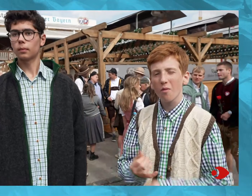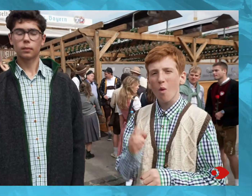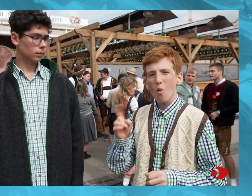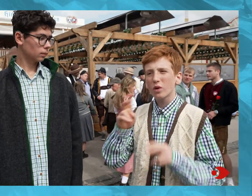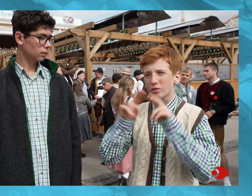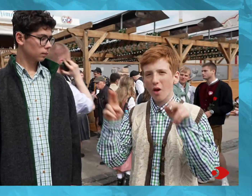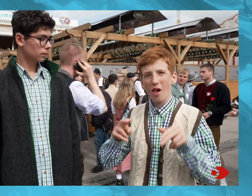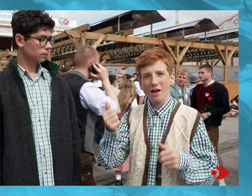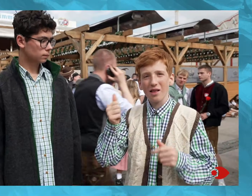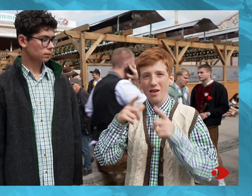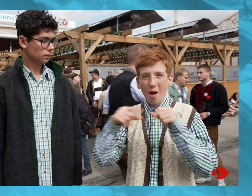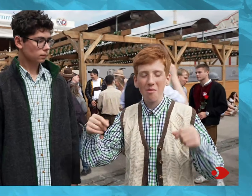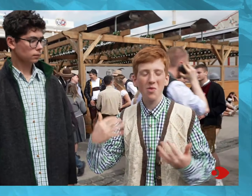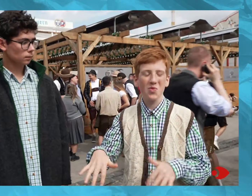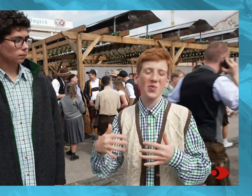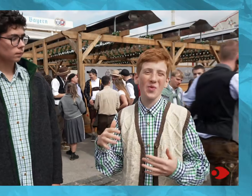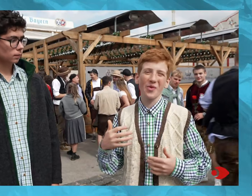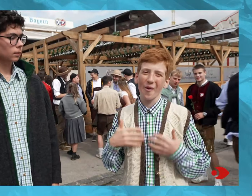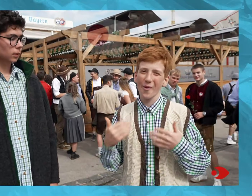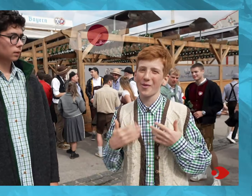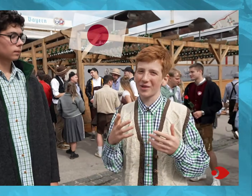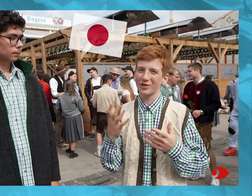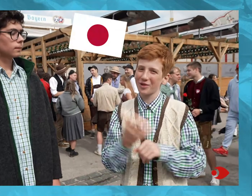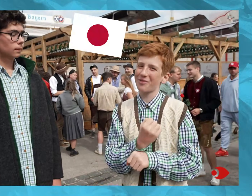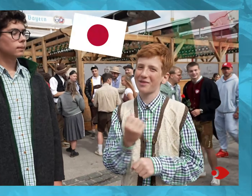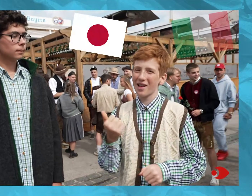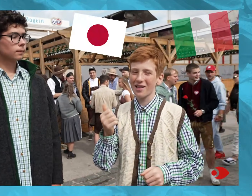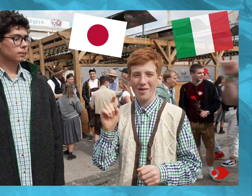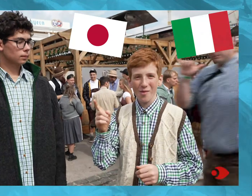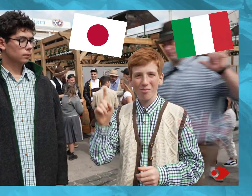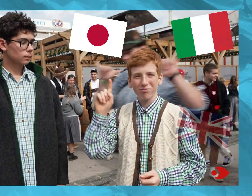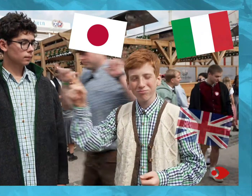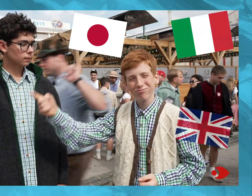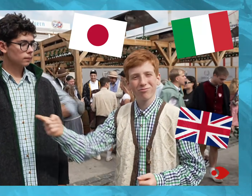Es war auch echt schön, so viele internationale Gehörlose zu treffen, sogar eine aus Japan.